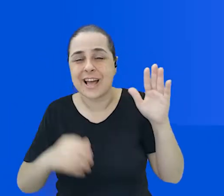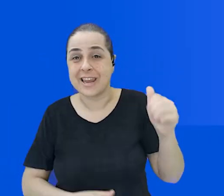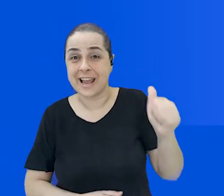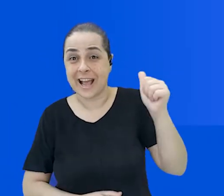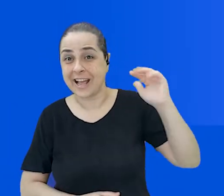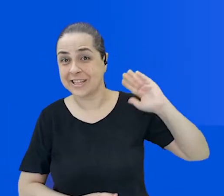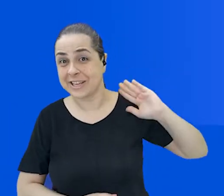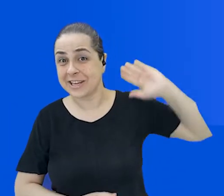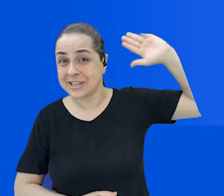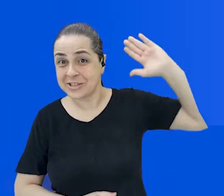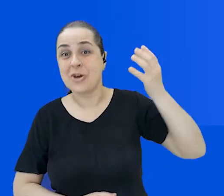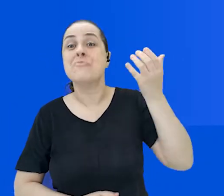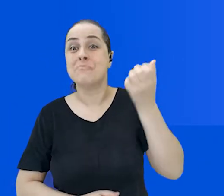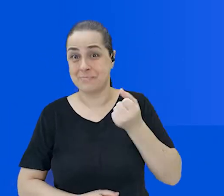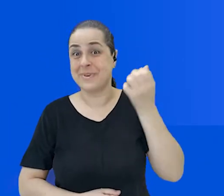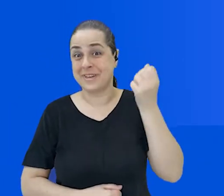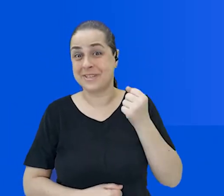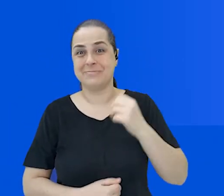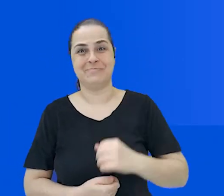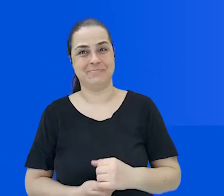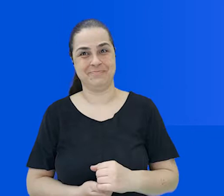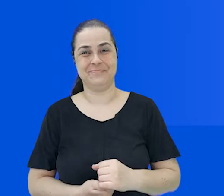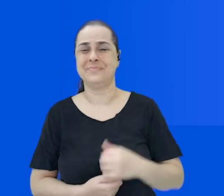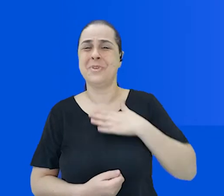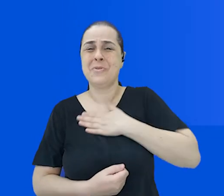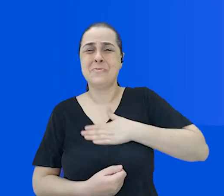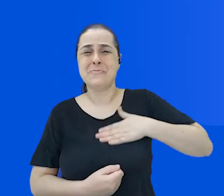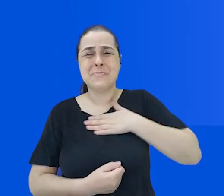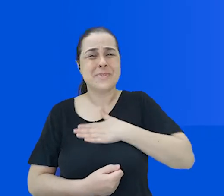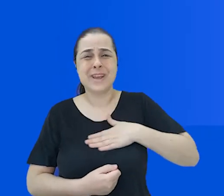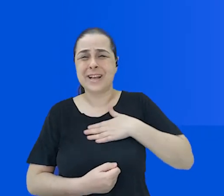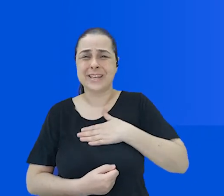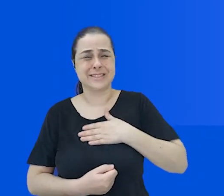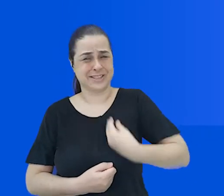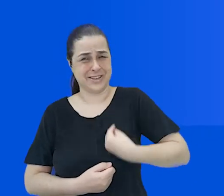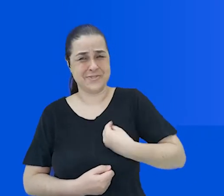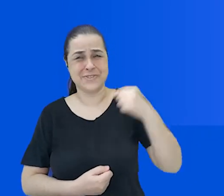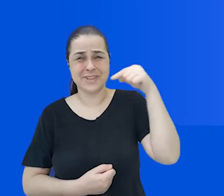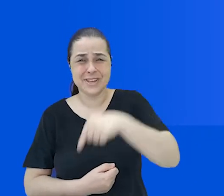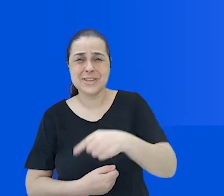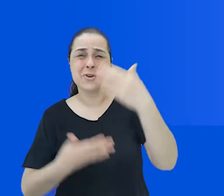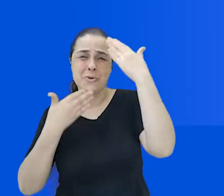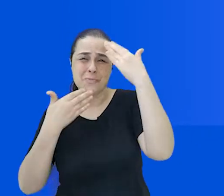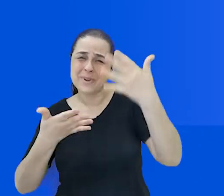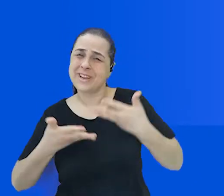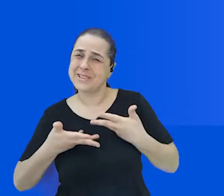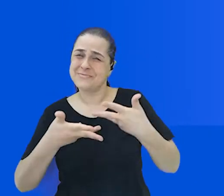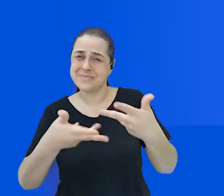eu estou em uma parede branca e é um prazer estar aqui com vocês. Obrigada pelo convite.